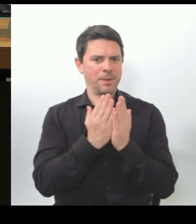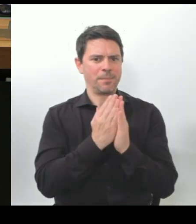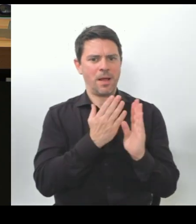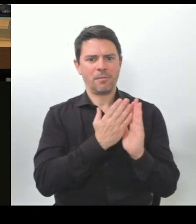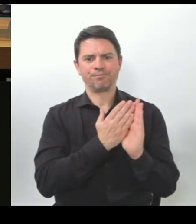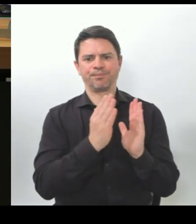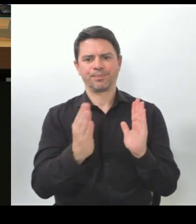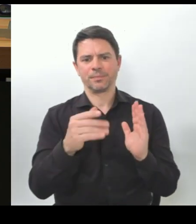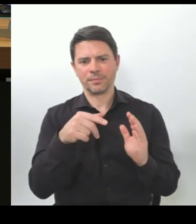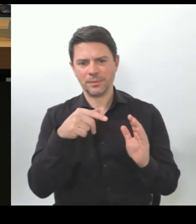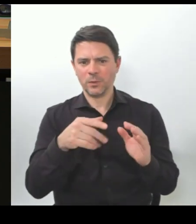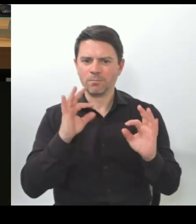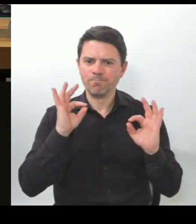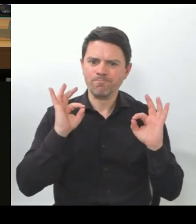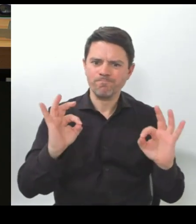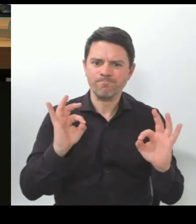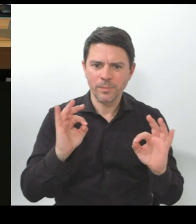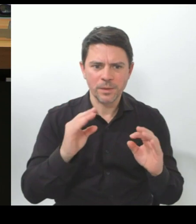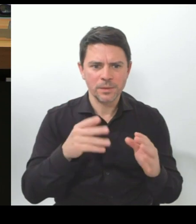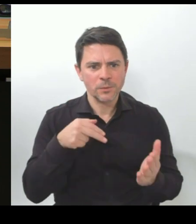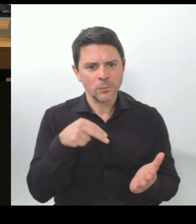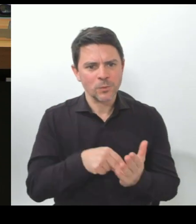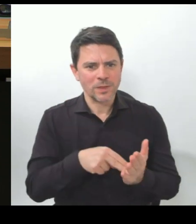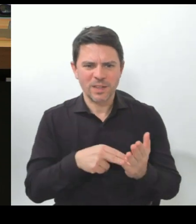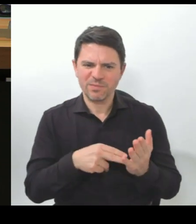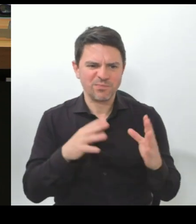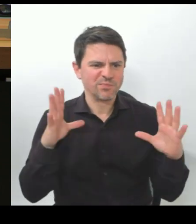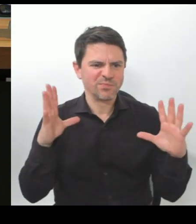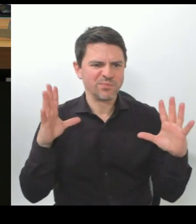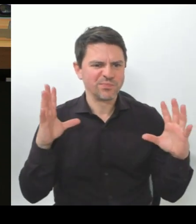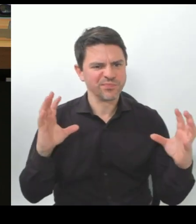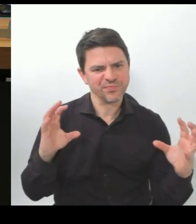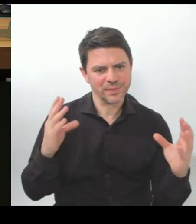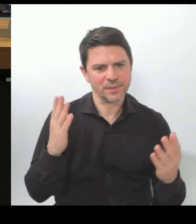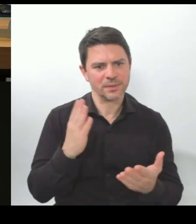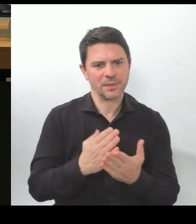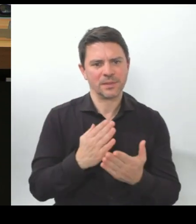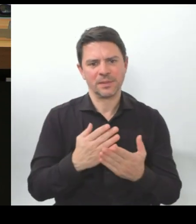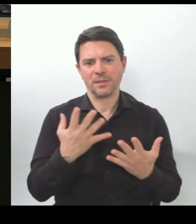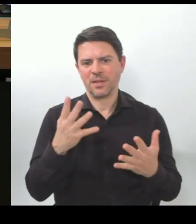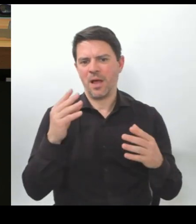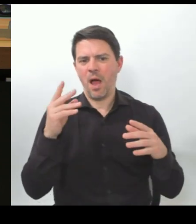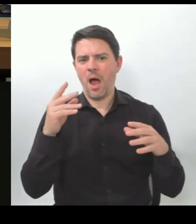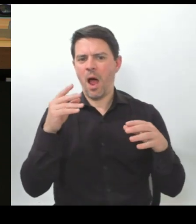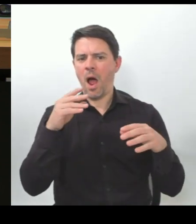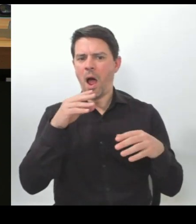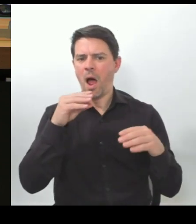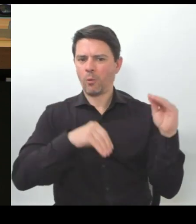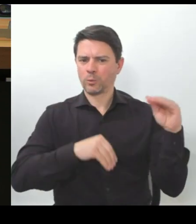Standards und Kenngrößen dafür zu bilden eine verpflichtende Grundlage dafür, dass auch zu finanzieren in einem Gesetz zu schaffen.